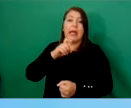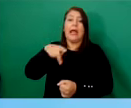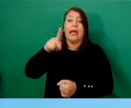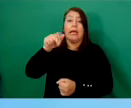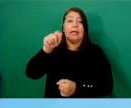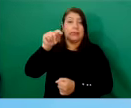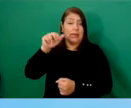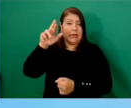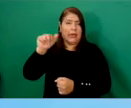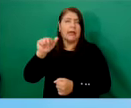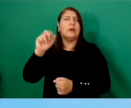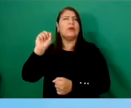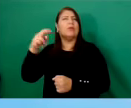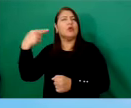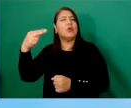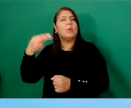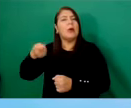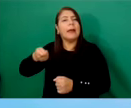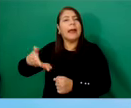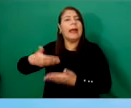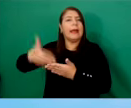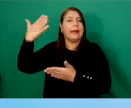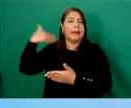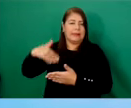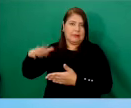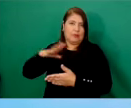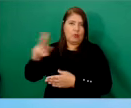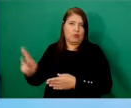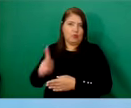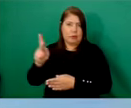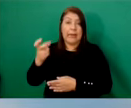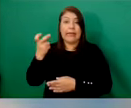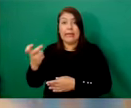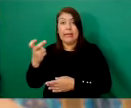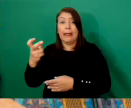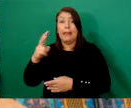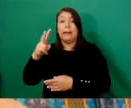Su nombre Katara viene del nombre histórico que tenía el pueblo.La Villa Cultural de